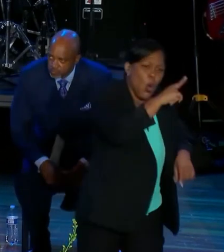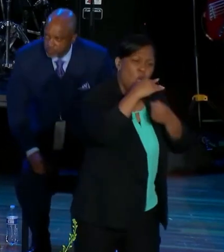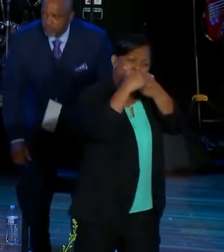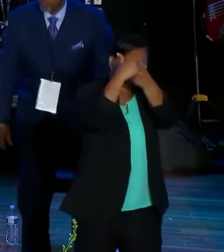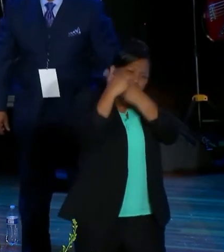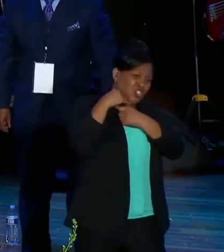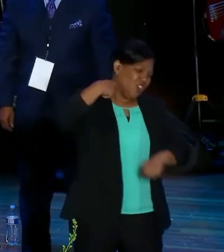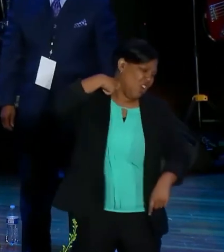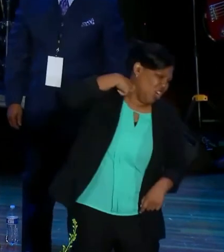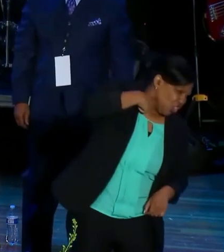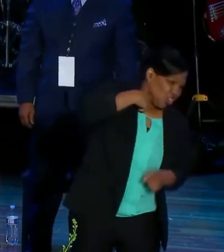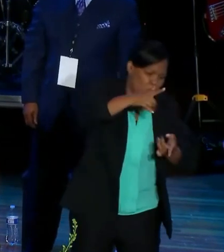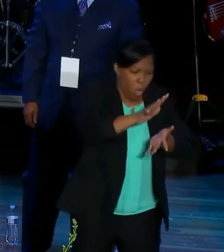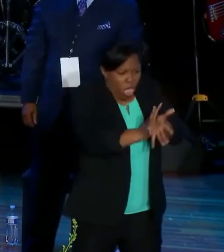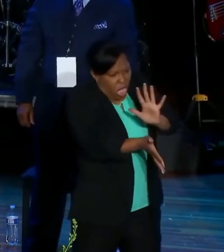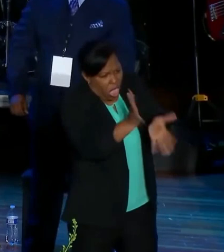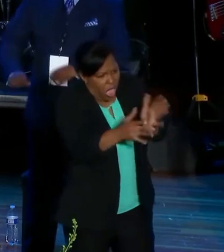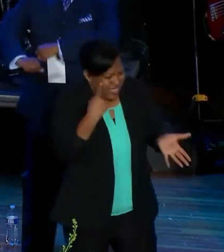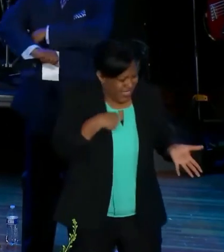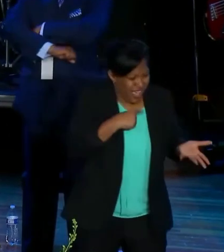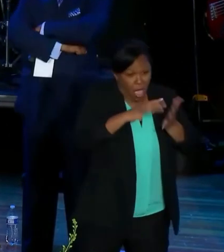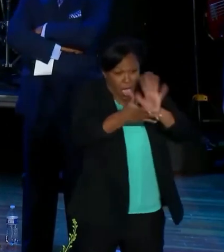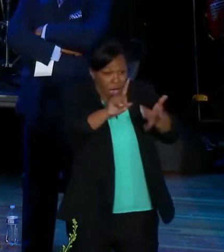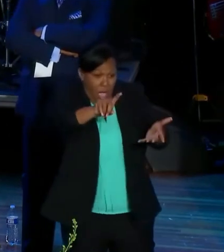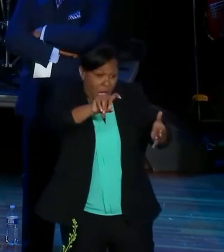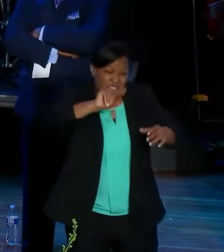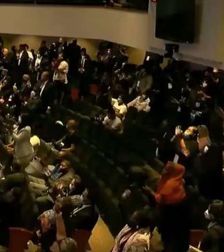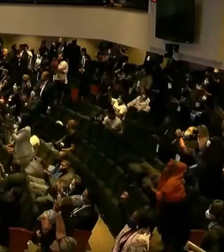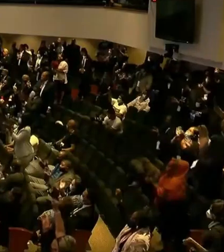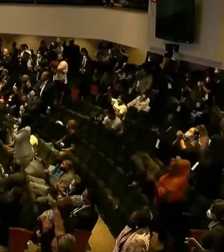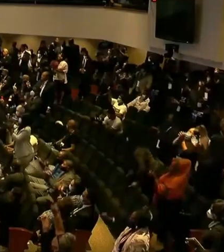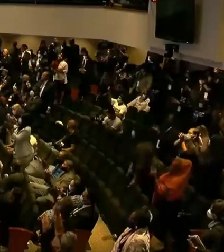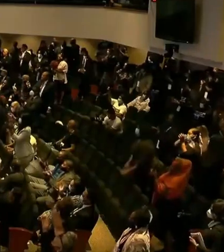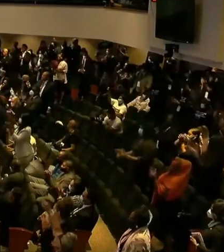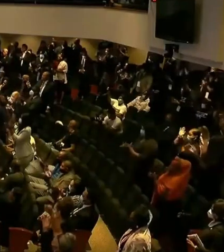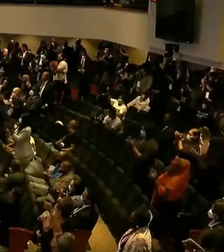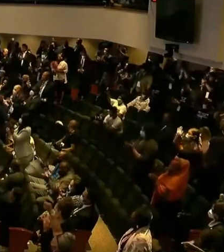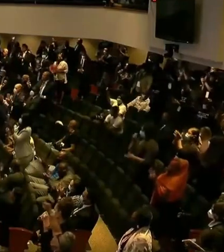Och vi kan bli och göra vad helst vi kan vara